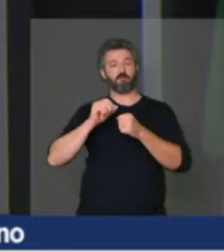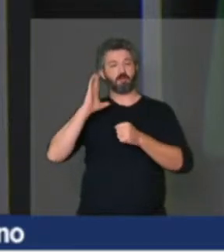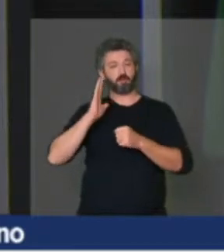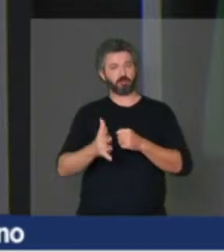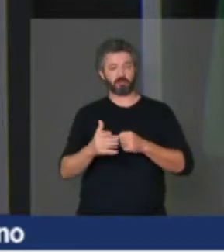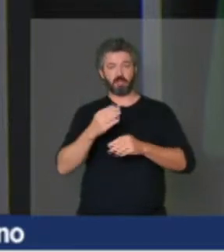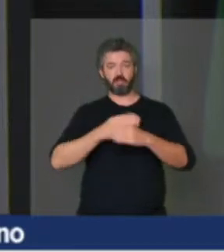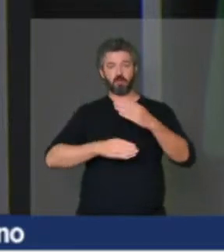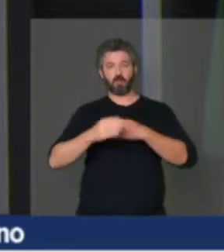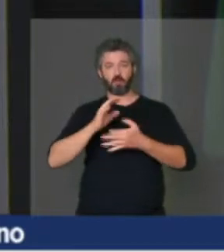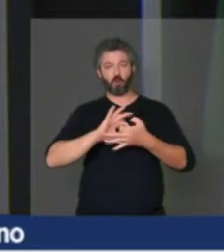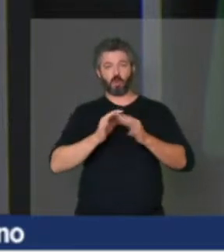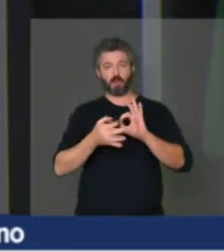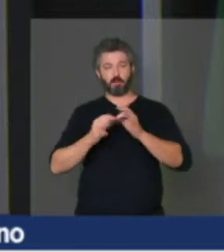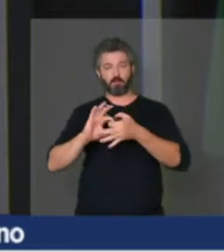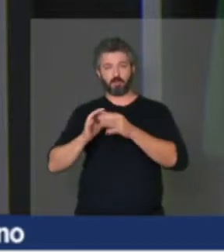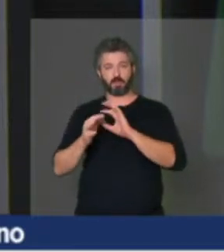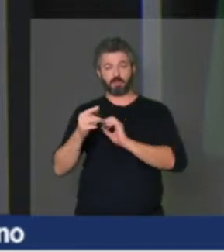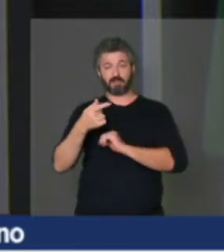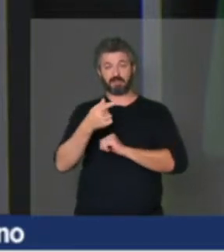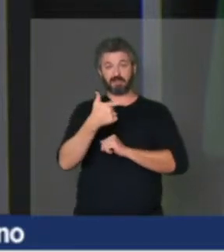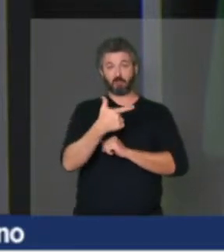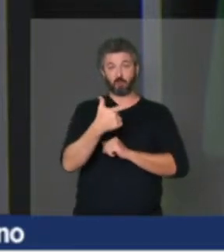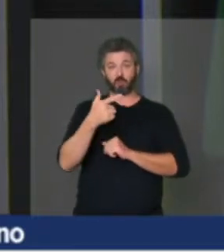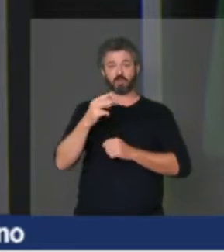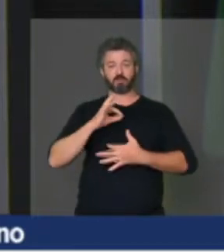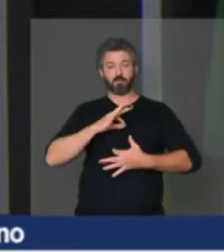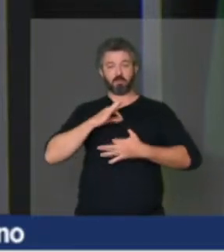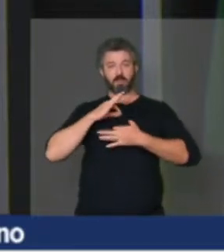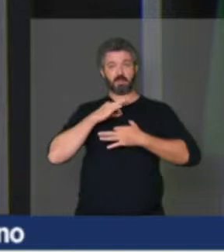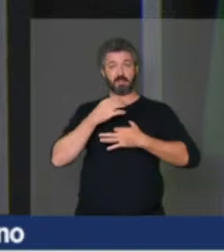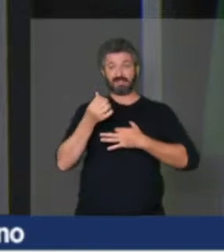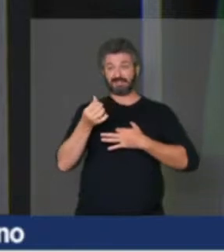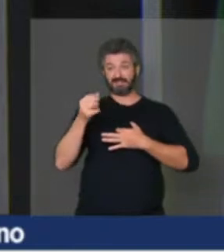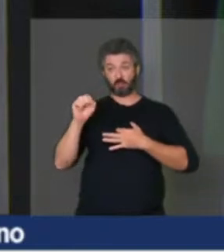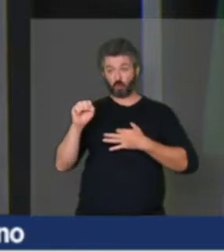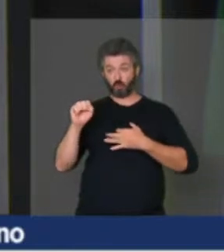MEDALHAS. 68 DAS 72 MEDALHAS DO BRASIL FORAM CONQUISTADAS POR BENEFICIÁRIOS DO BOLSA-ATLETA, INCLUSIVE 20 DAS